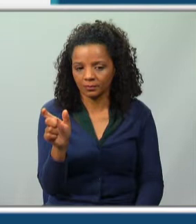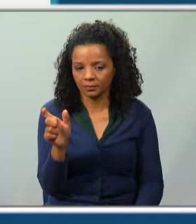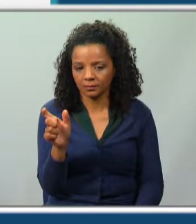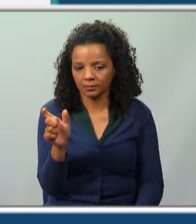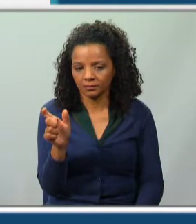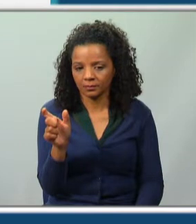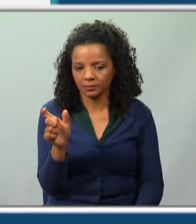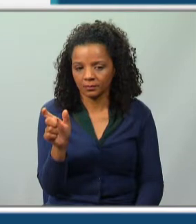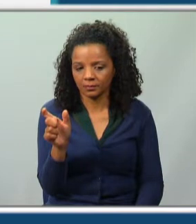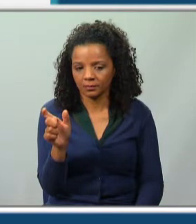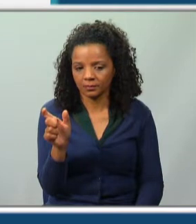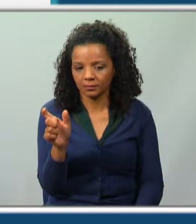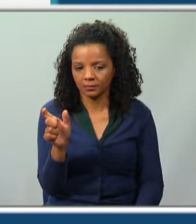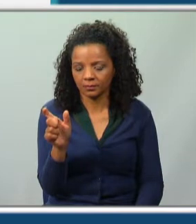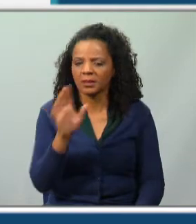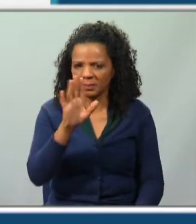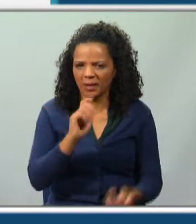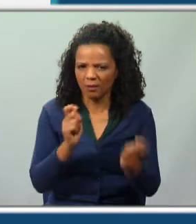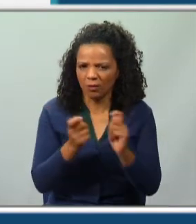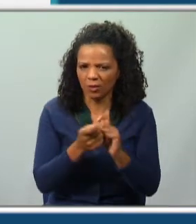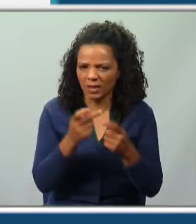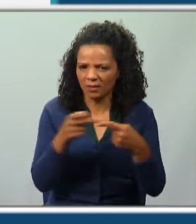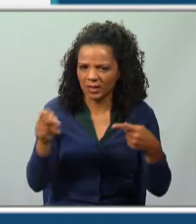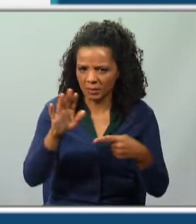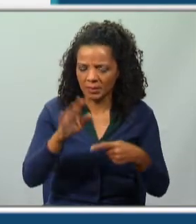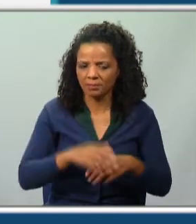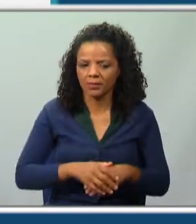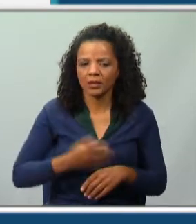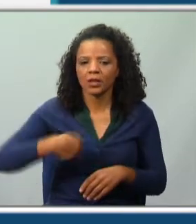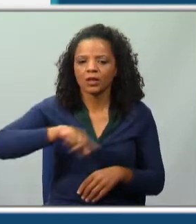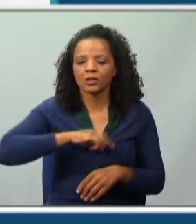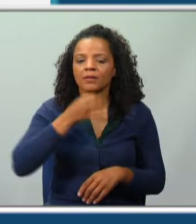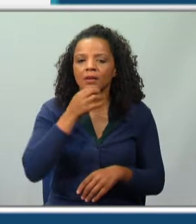Deus sempre esteja sempre procurar isto nós estamos a falar não são nem mas não 上帝總是在尋找這個我們正在談論既不是但不是